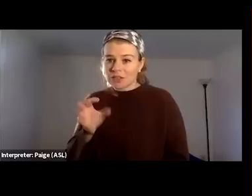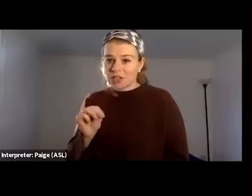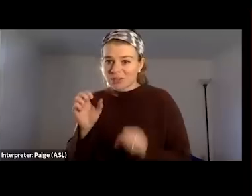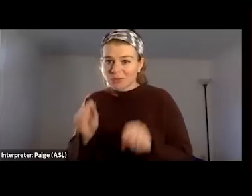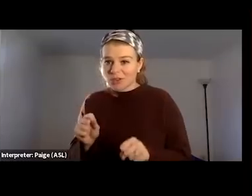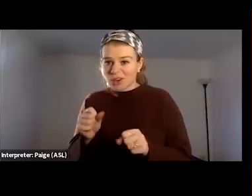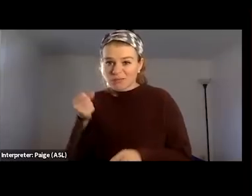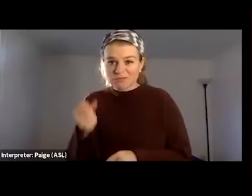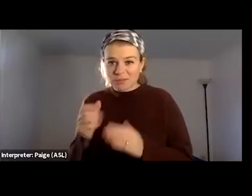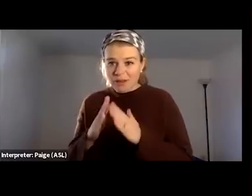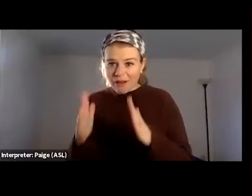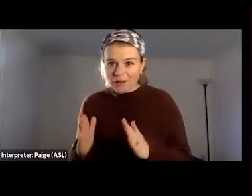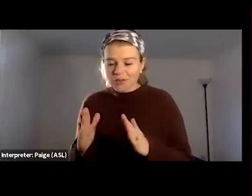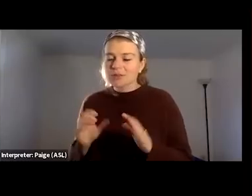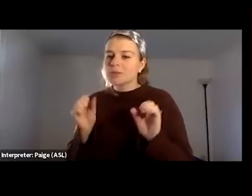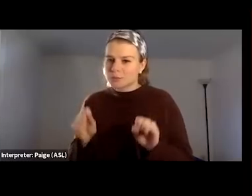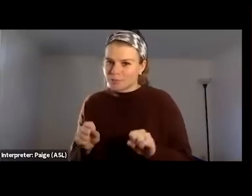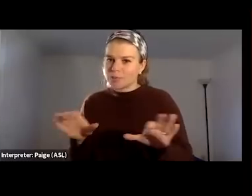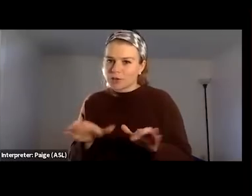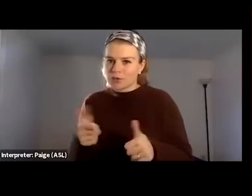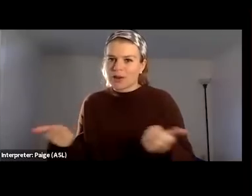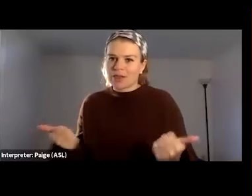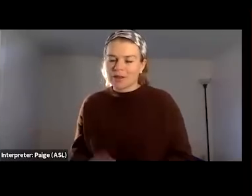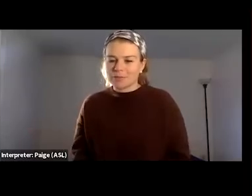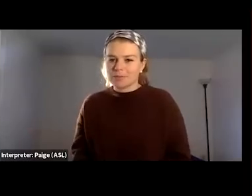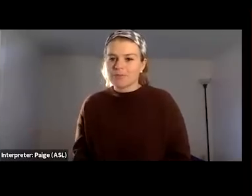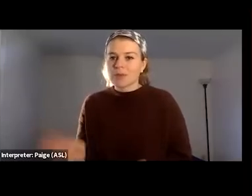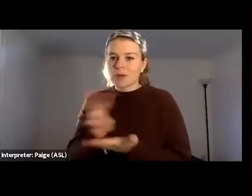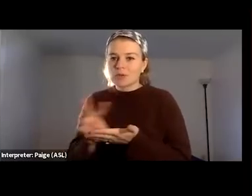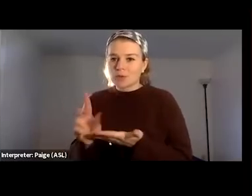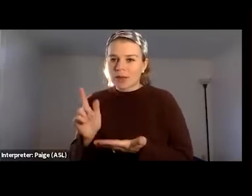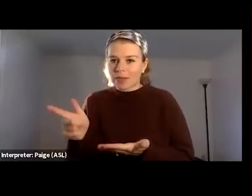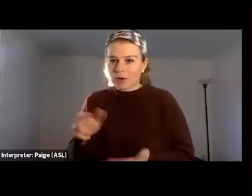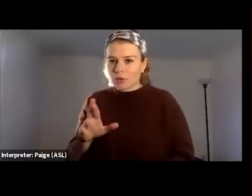podíamos hacer cualquier cosa. Dos semanas después, Ron vino a una reunión del equipo